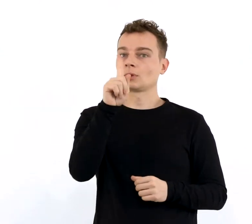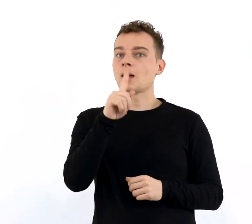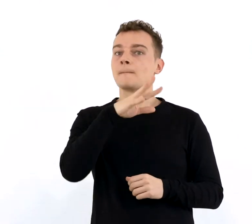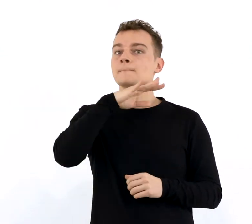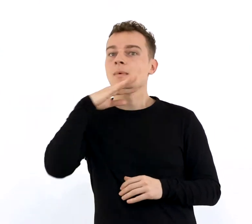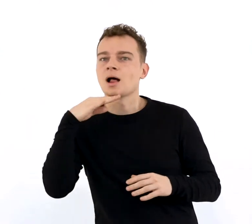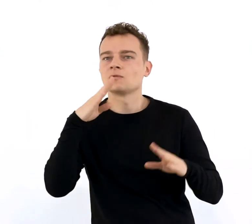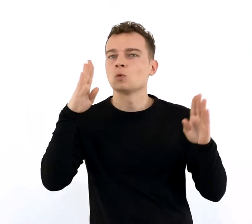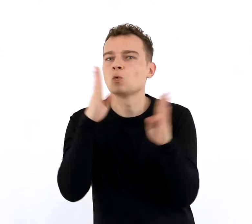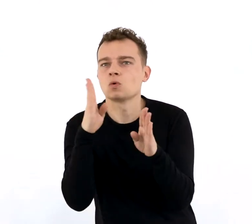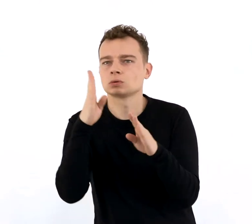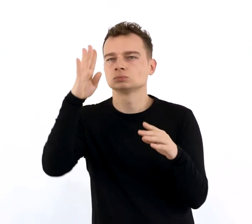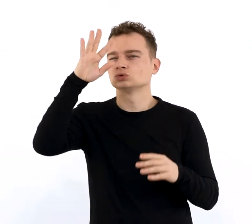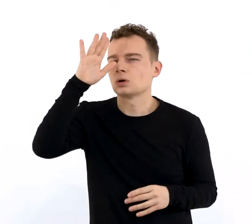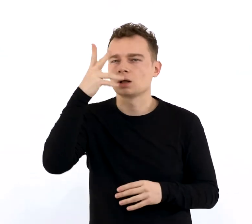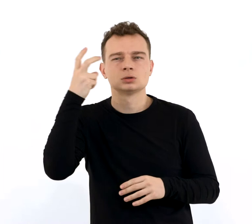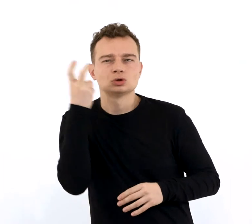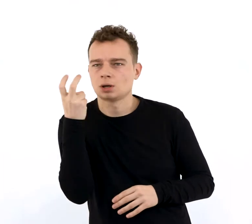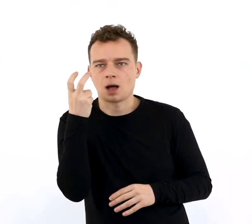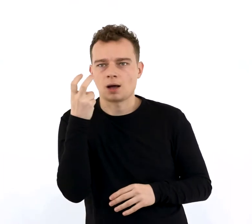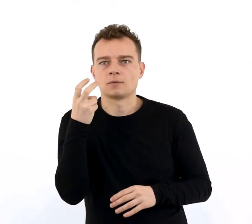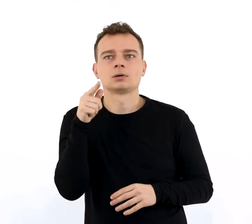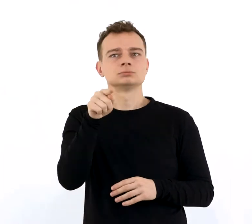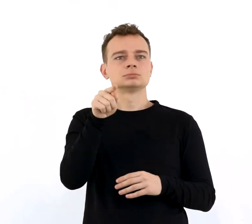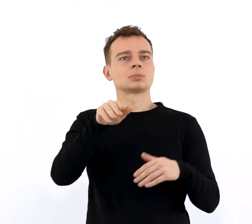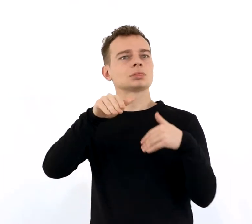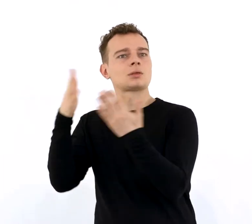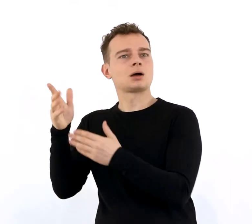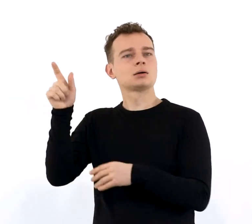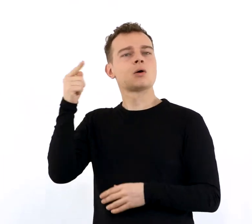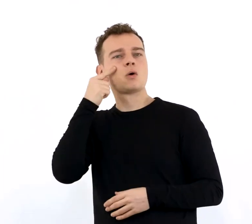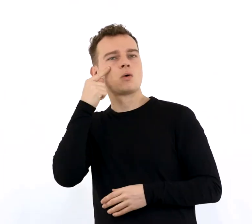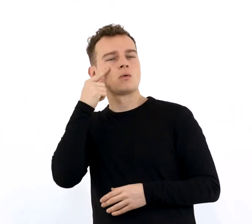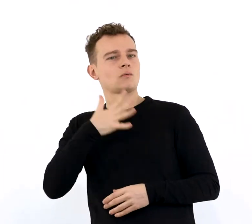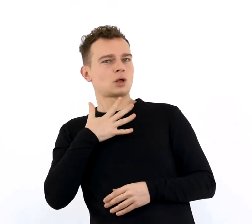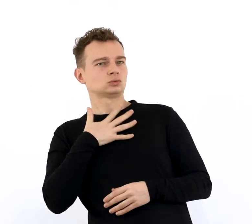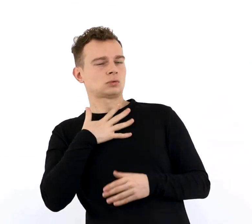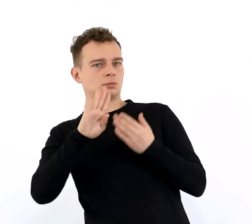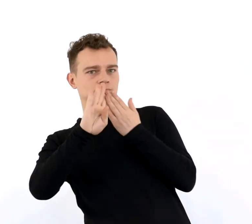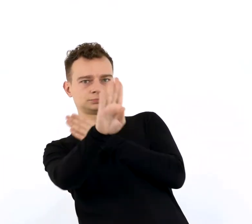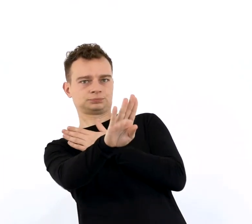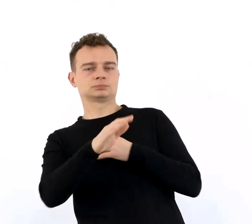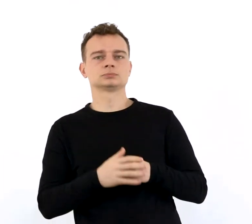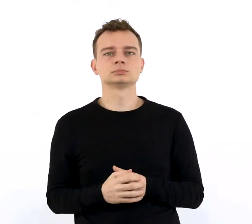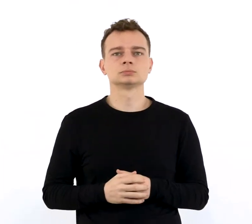Barwy chłodne, zszarzałe powodują iluzje oddalania się od oka widza.